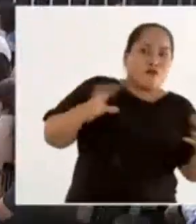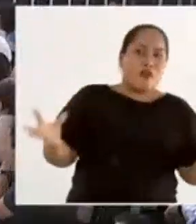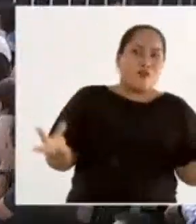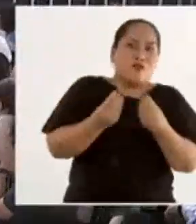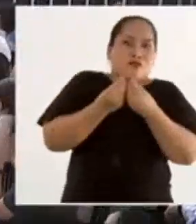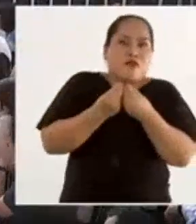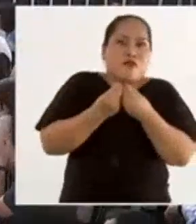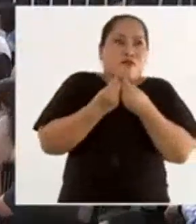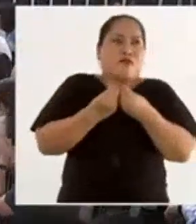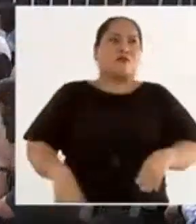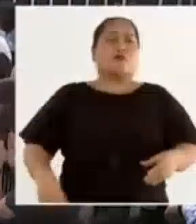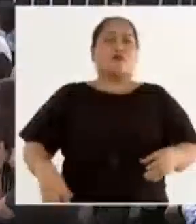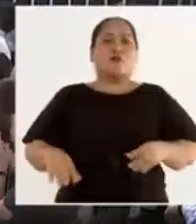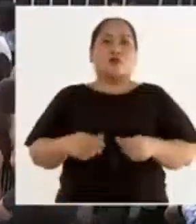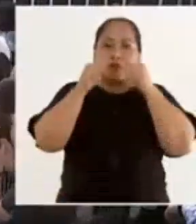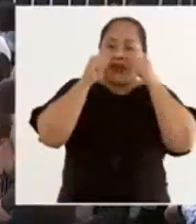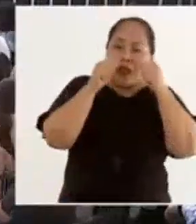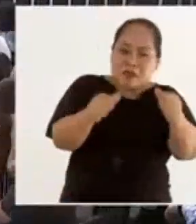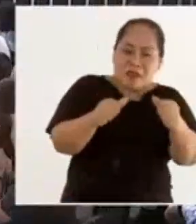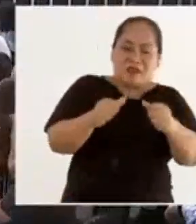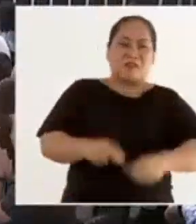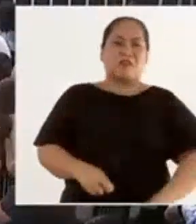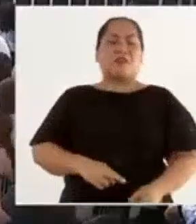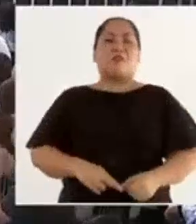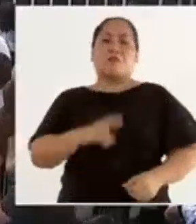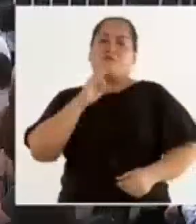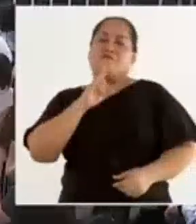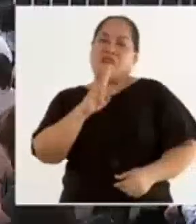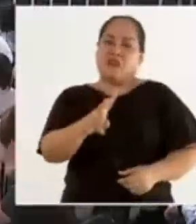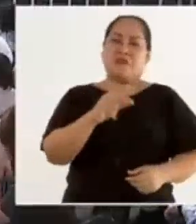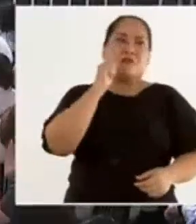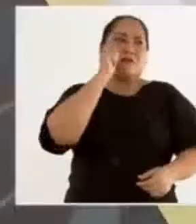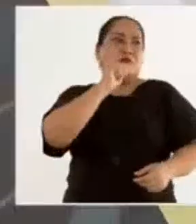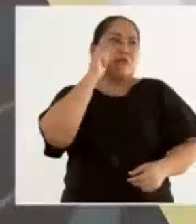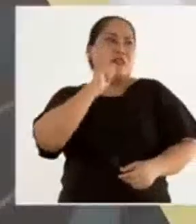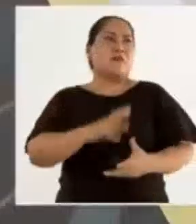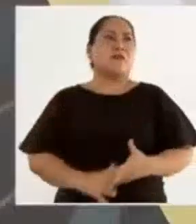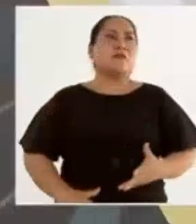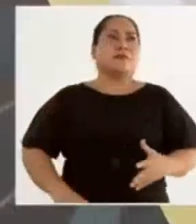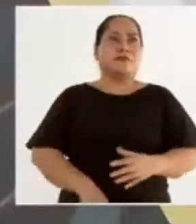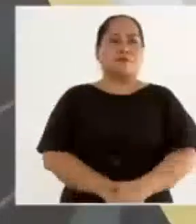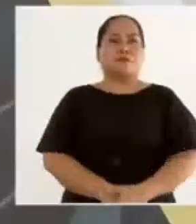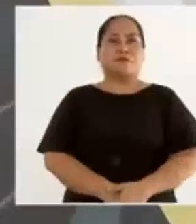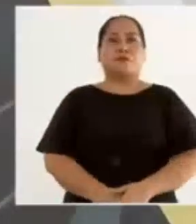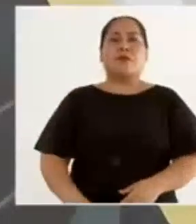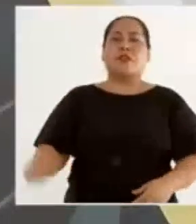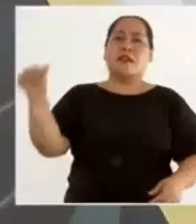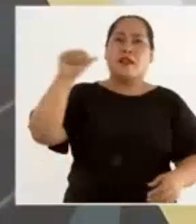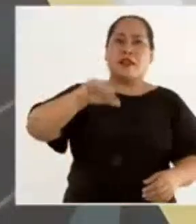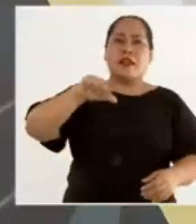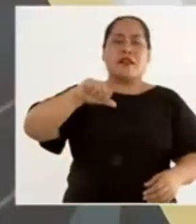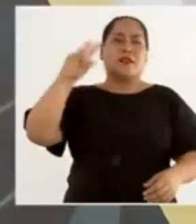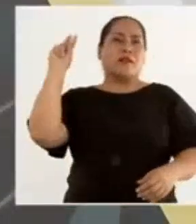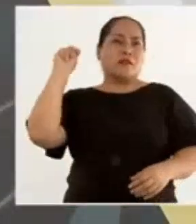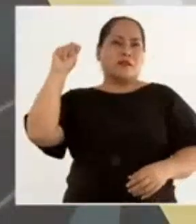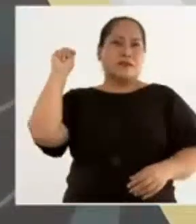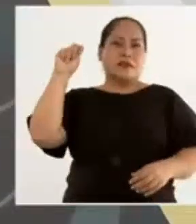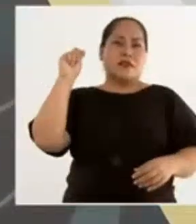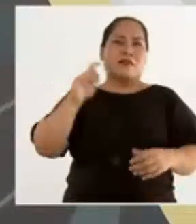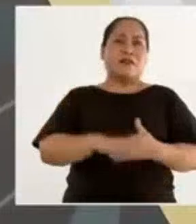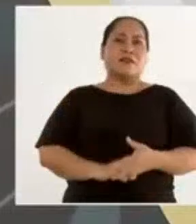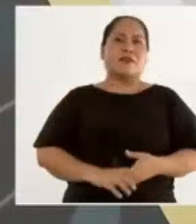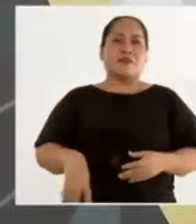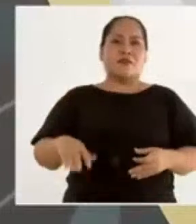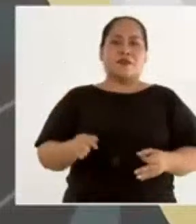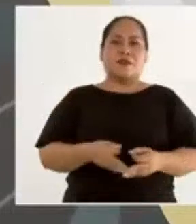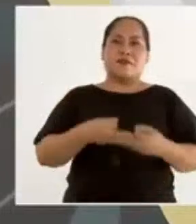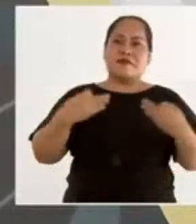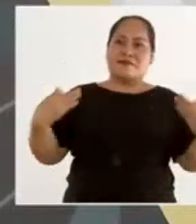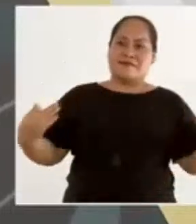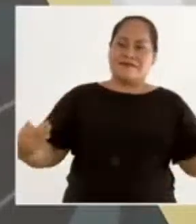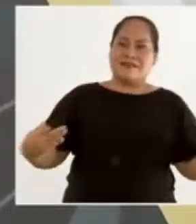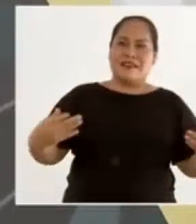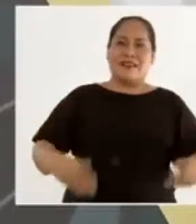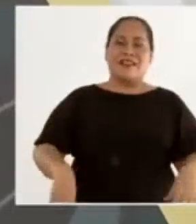[Aplausos] aquí en Tabasco, tierra de nuestro querido presidente Andrés Manuel López Obrador,